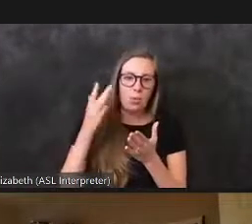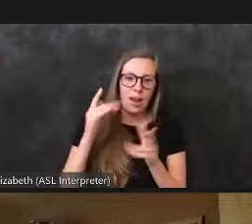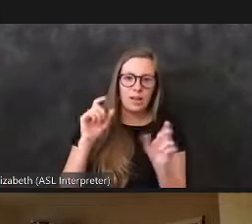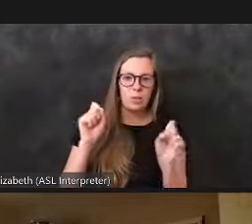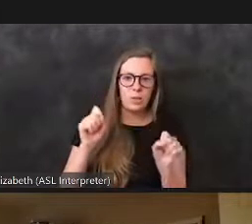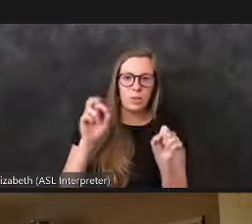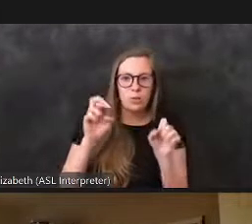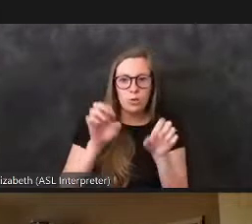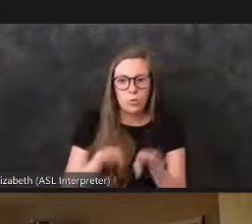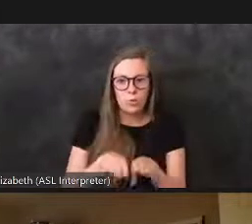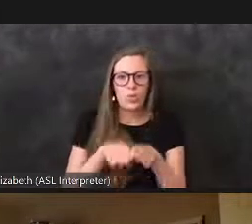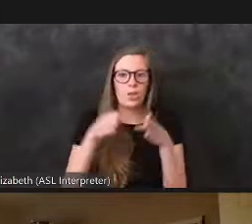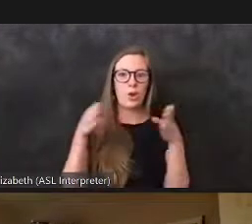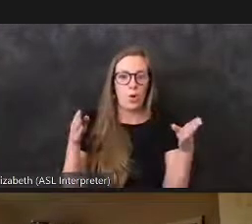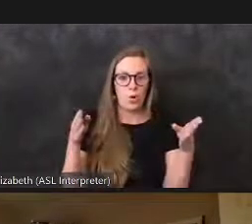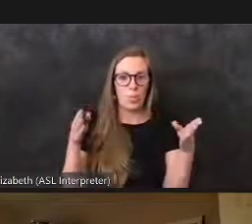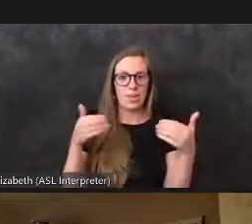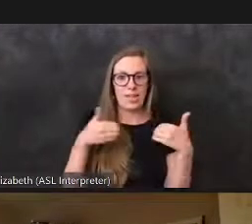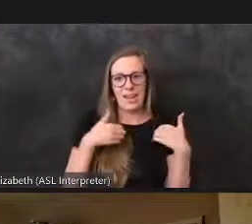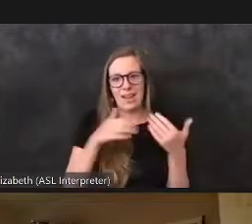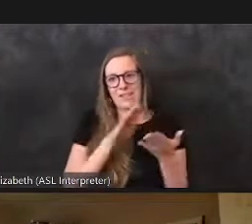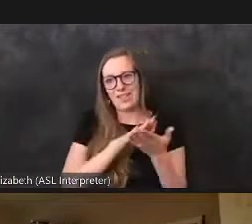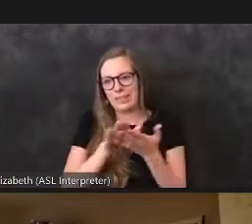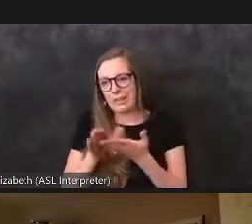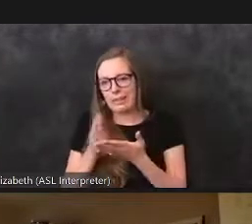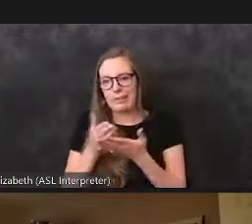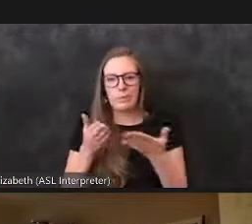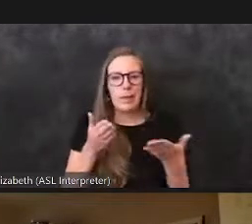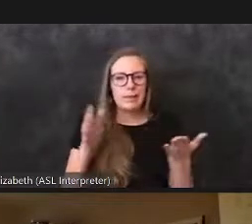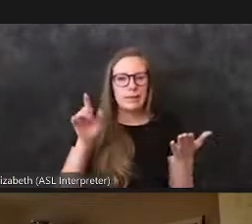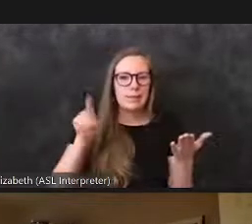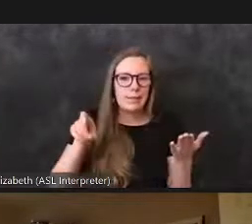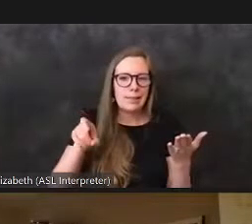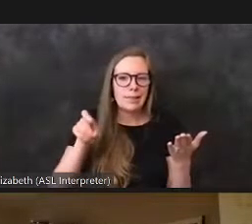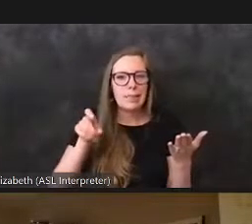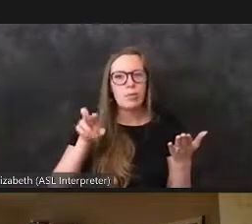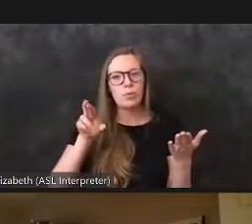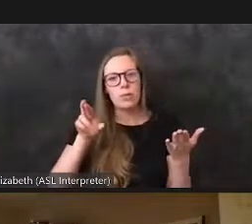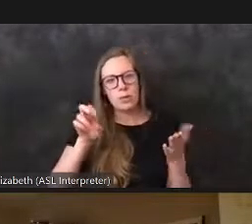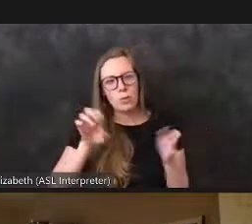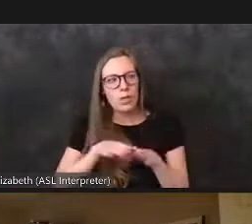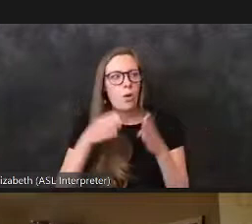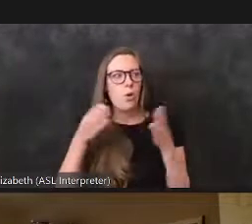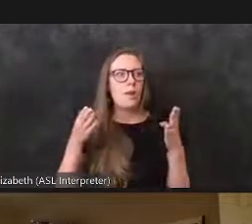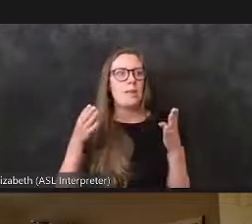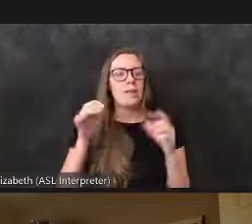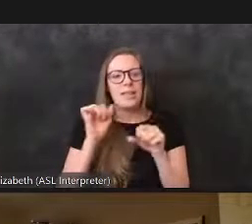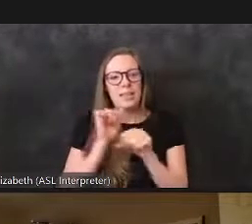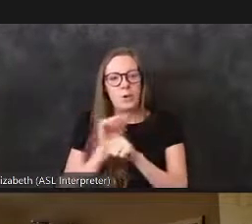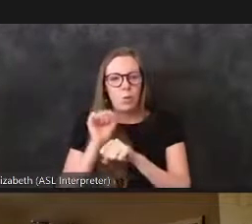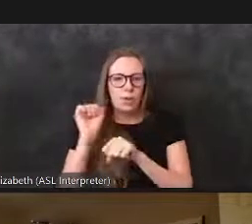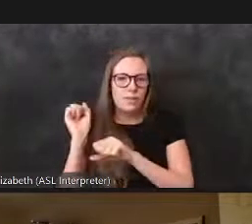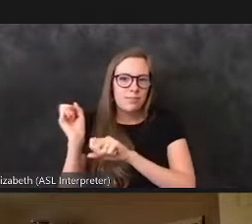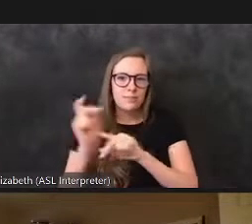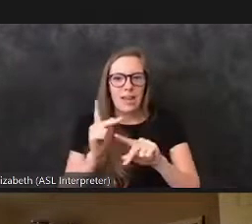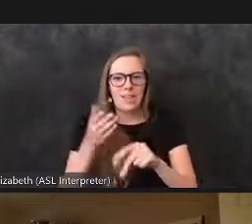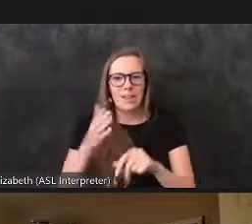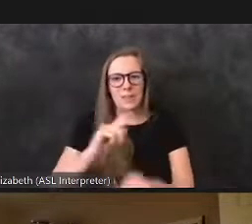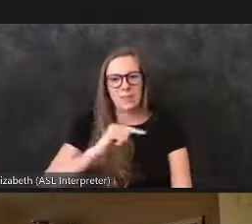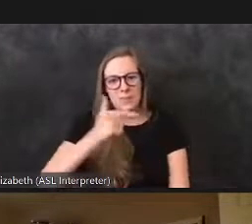para que se repercuten y tener el material de limpieza que ellos puedan necesitar para poder traer la fuerza laboral de regreso a trabajar.